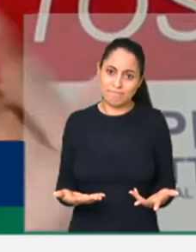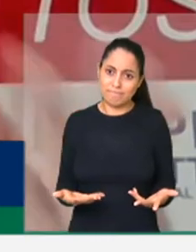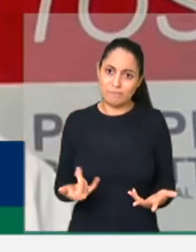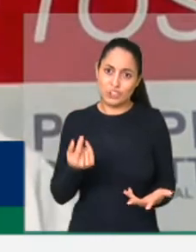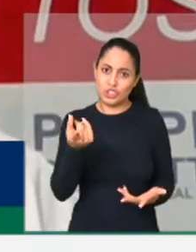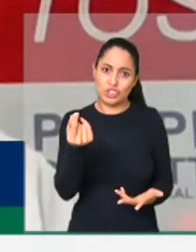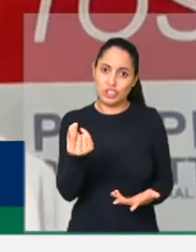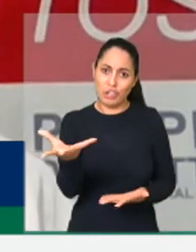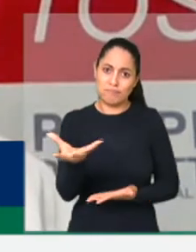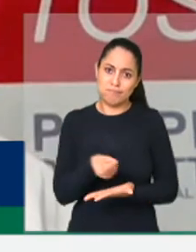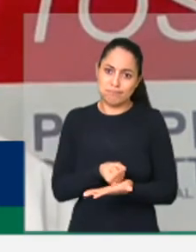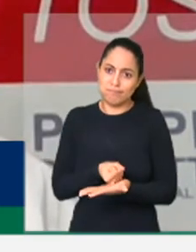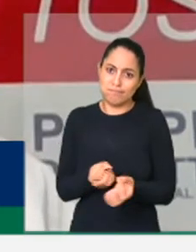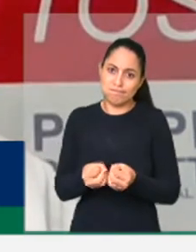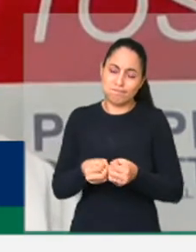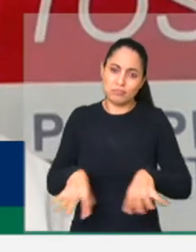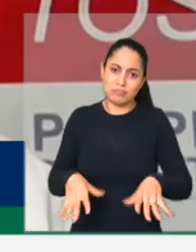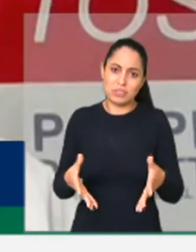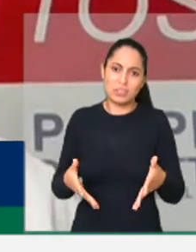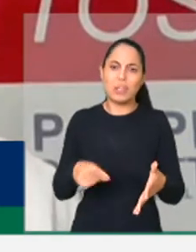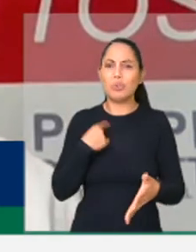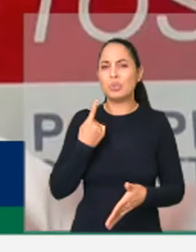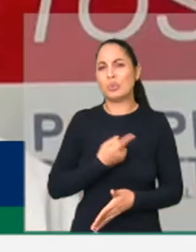FUNDOS CONSTITUCIONAIS, NÃO EXAGERE QUANDO A ESMOLA É